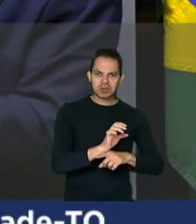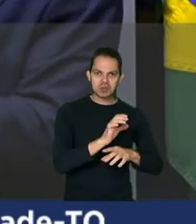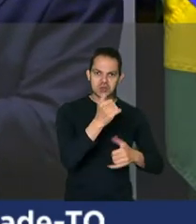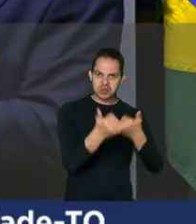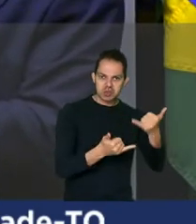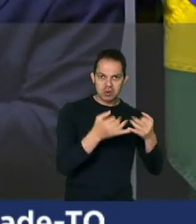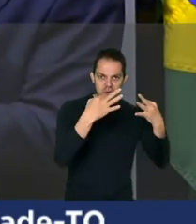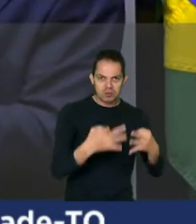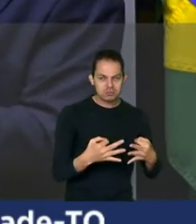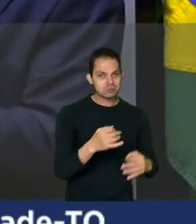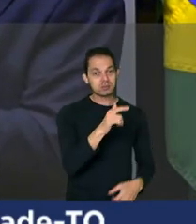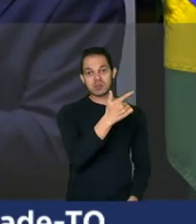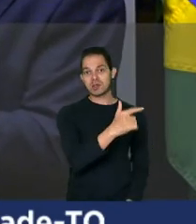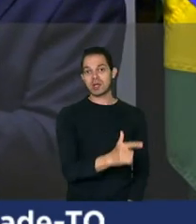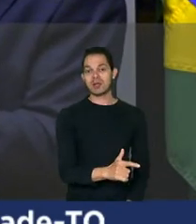AMERICANOS TINHAM JOGO. E NÃO TEM. NÓS FICAMOS COPIANDO